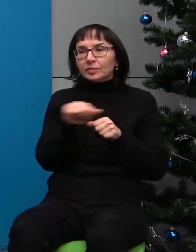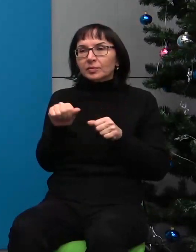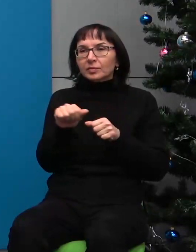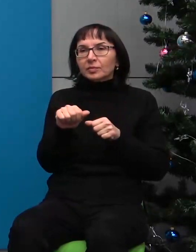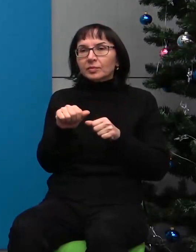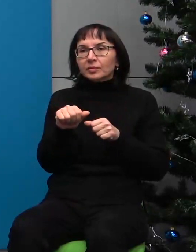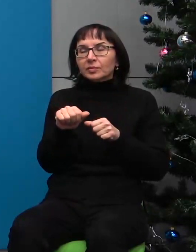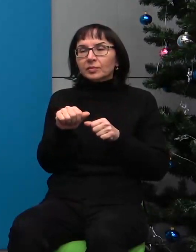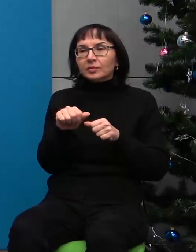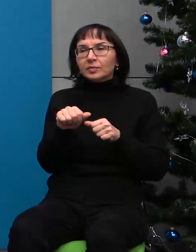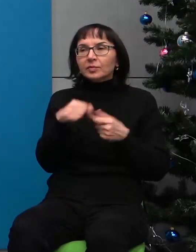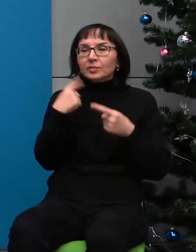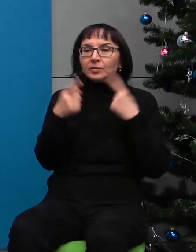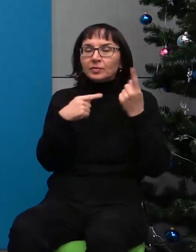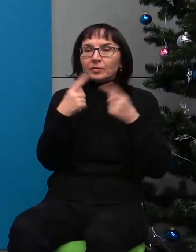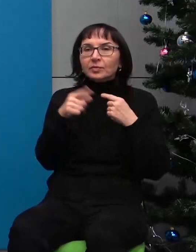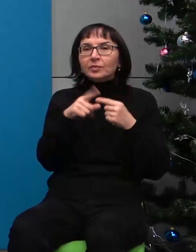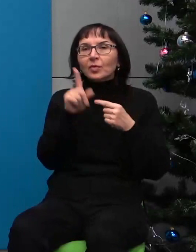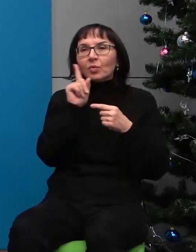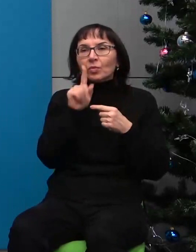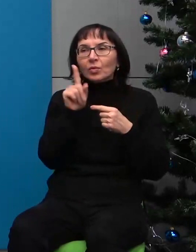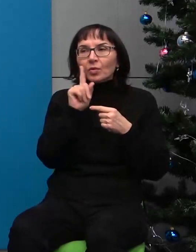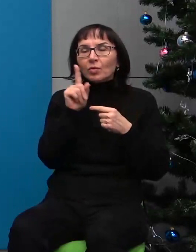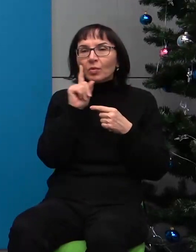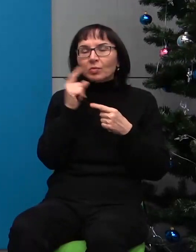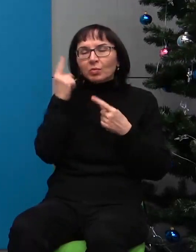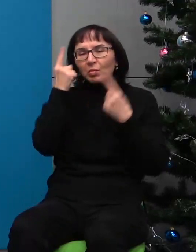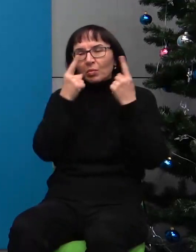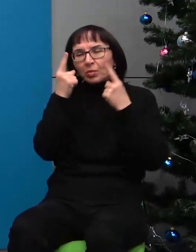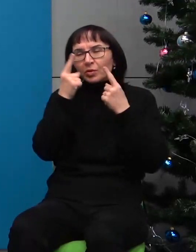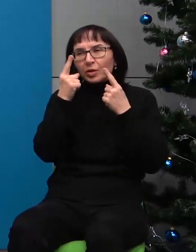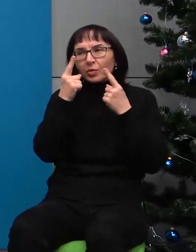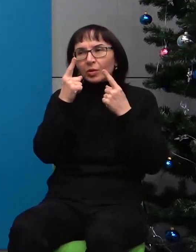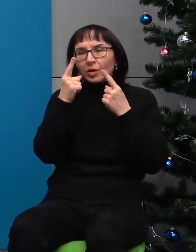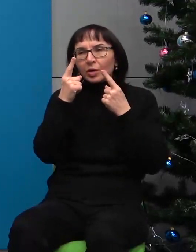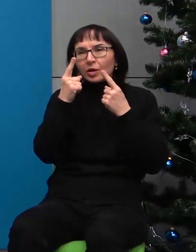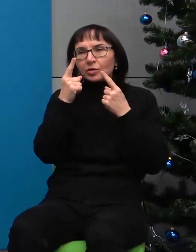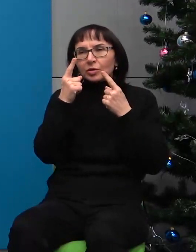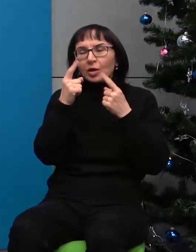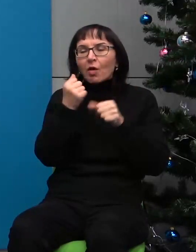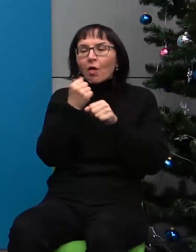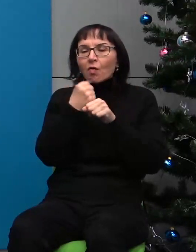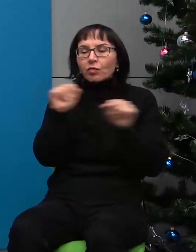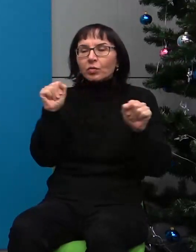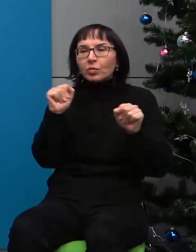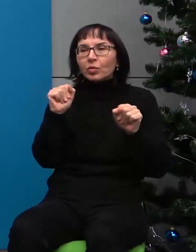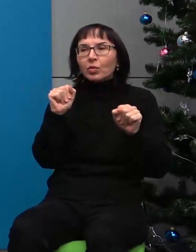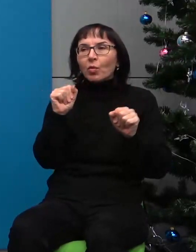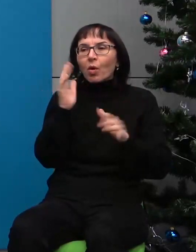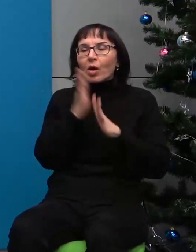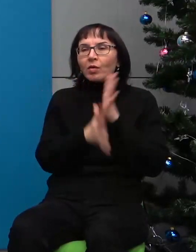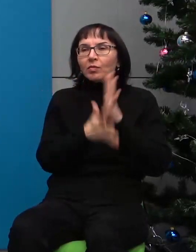który sądził, że przez niego powróciła wojna. I to jest prawdziwa historia z miasta Stryj.